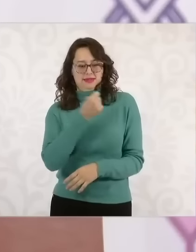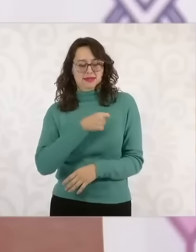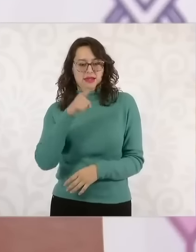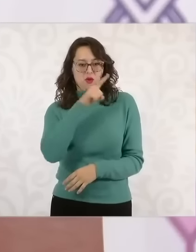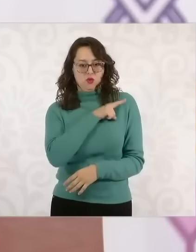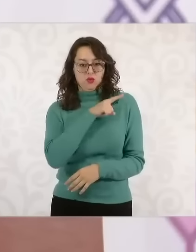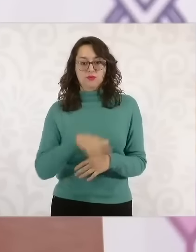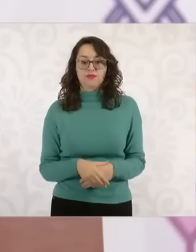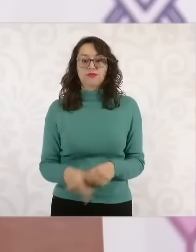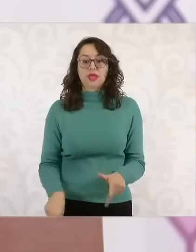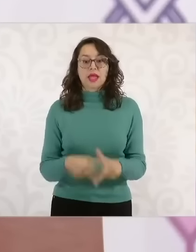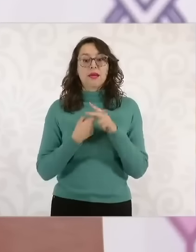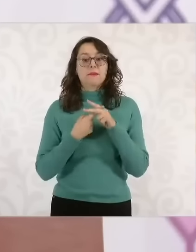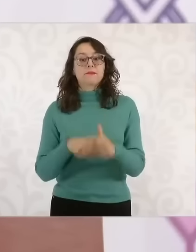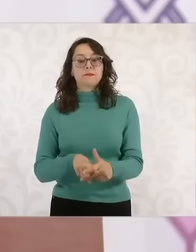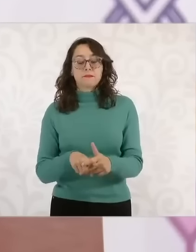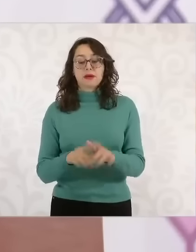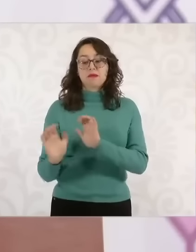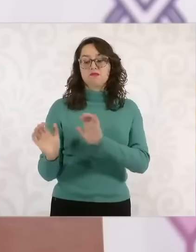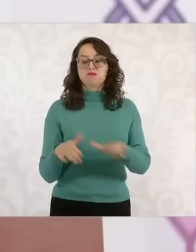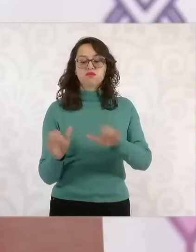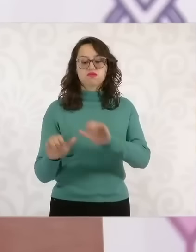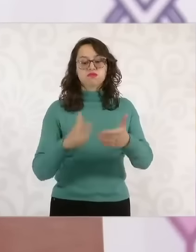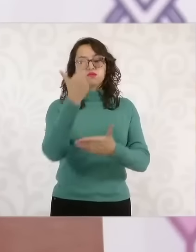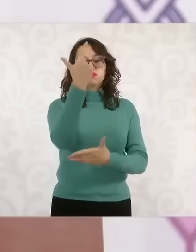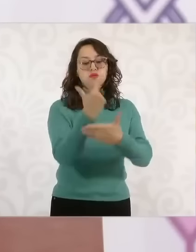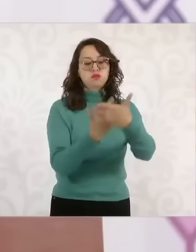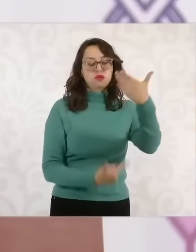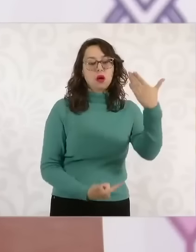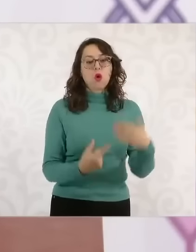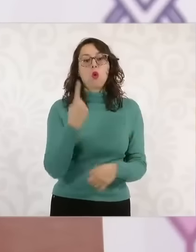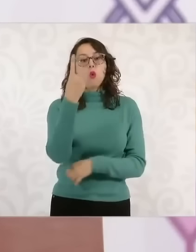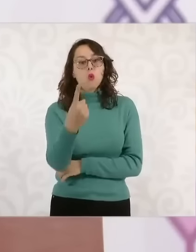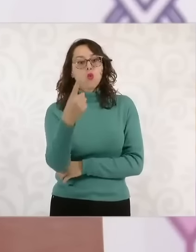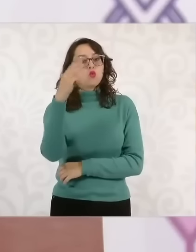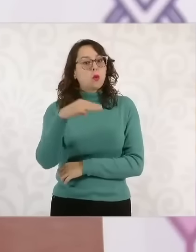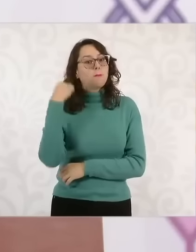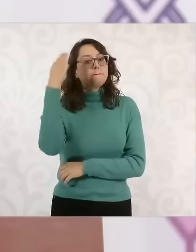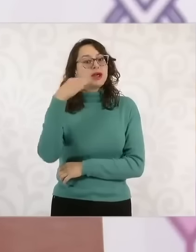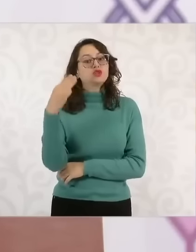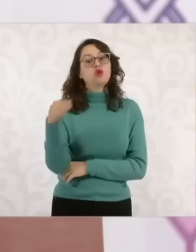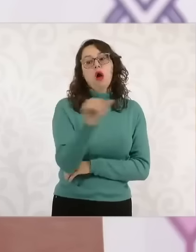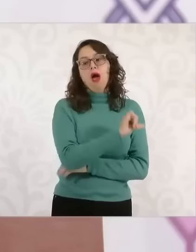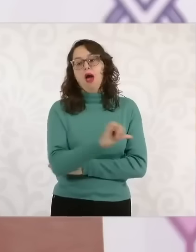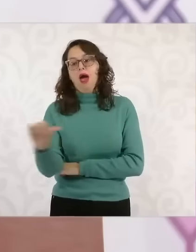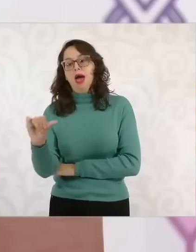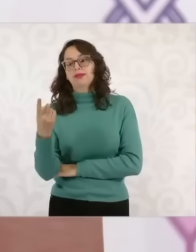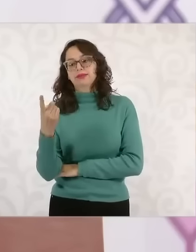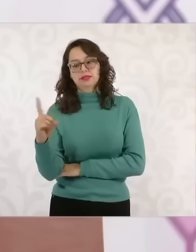Inicia el primero de marzo, se va a llevar a cabo durante todo el año, de marzo hasta diciembre. El